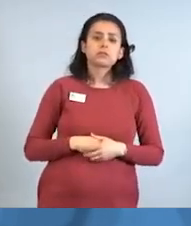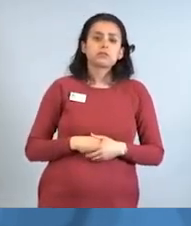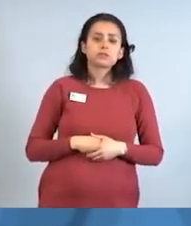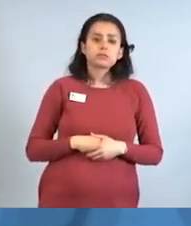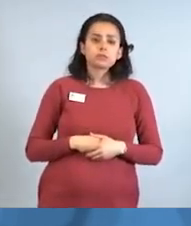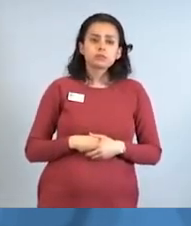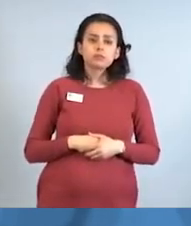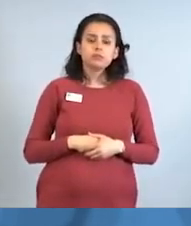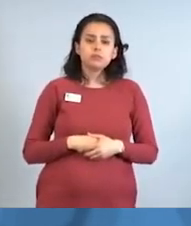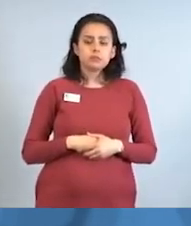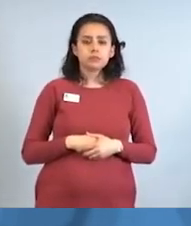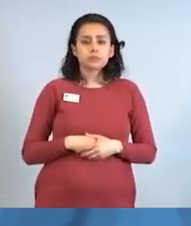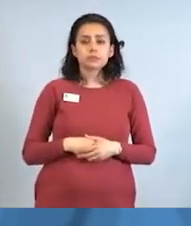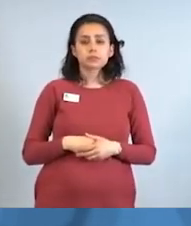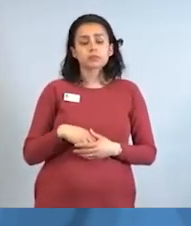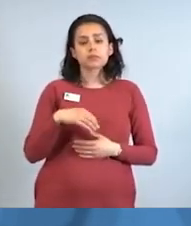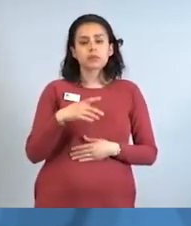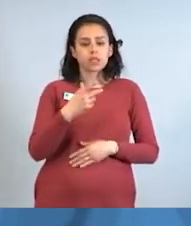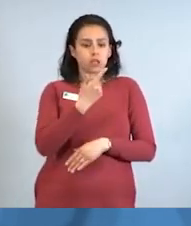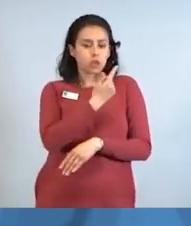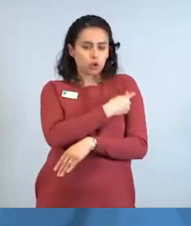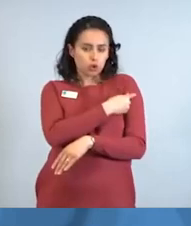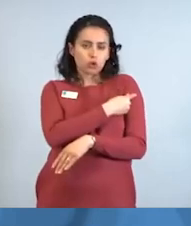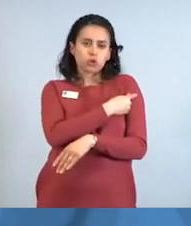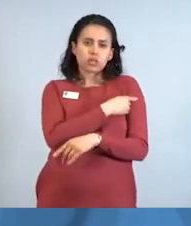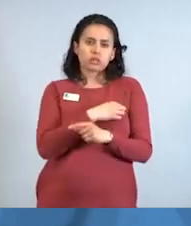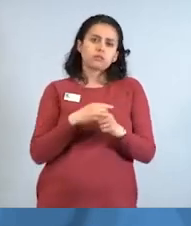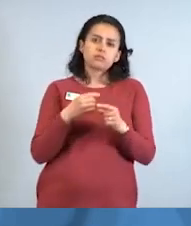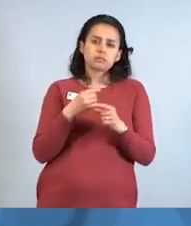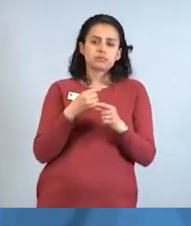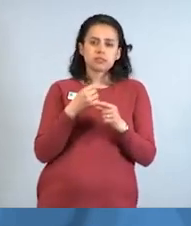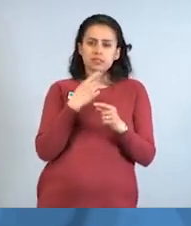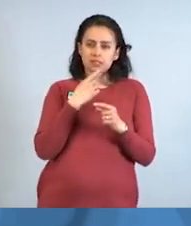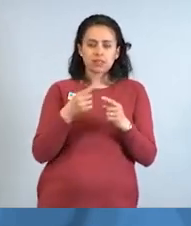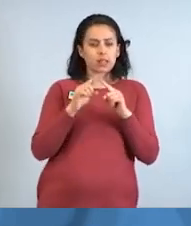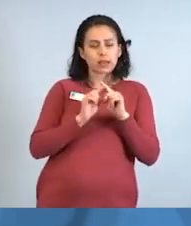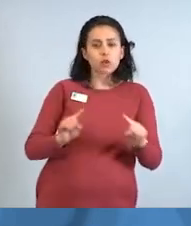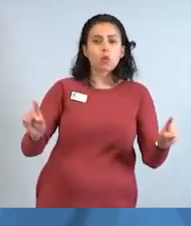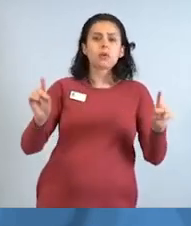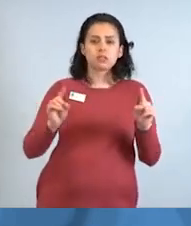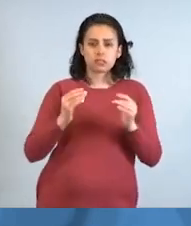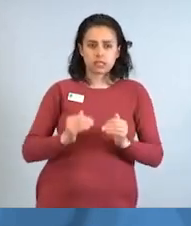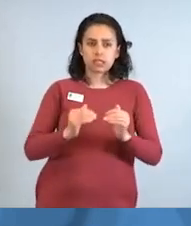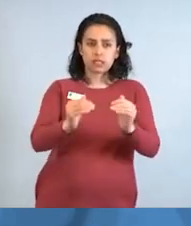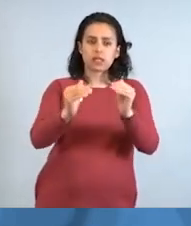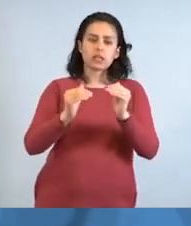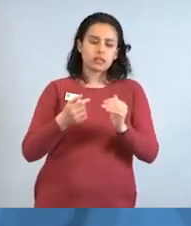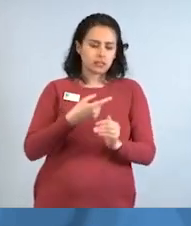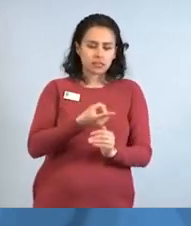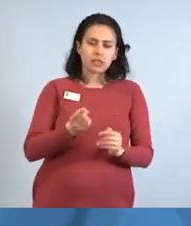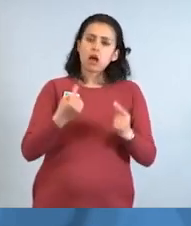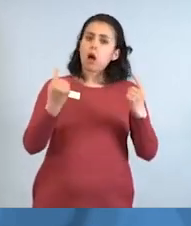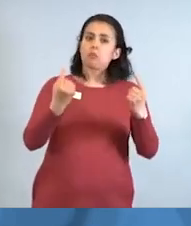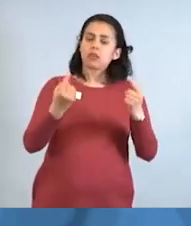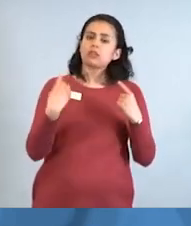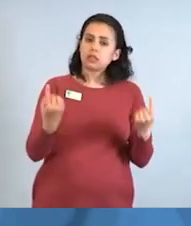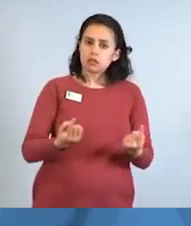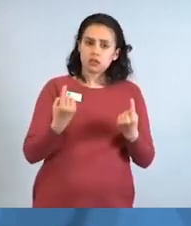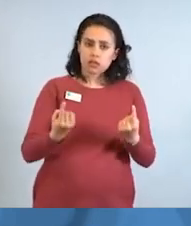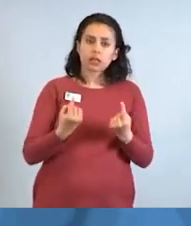Näistä rokotteista, kun ne on kehitetty nopeasti, niin meillähän on ollut täysin ainutlaatuinen tilanne siinä suhteessa, että